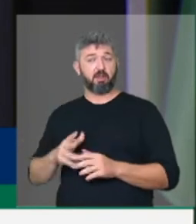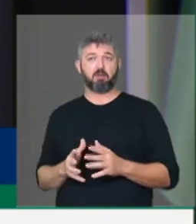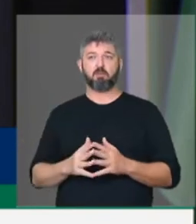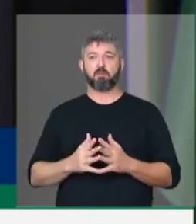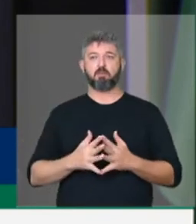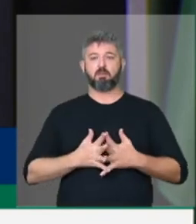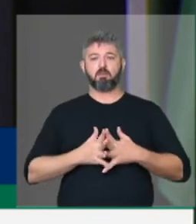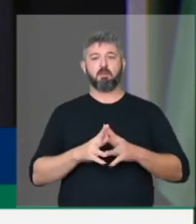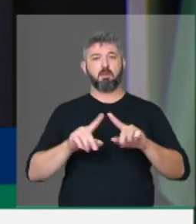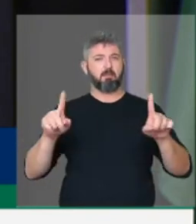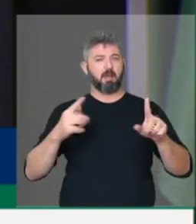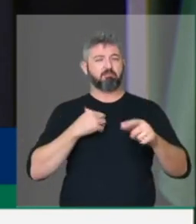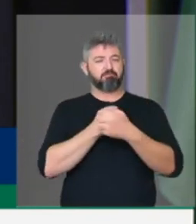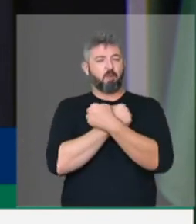MAS QUERO MANDAR UM ABRAÇO TODO ESPECIAL AQUELAS PESSOAS